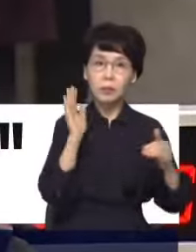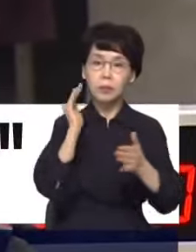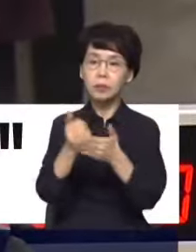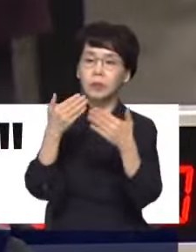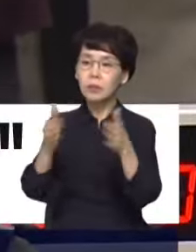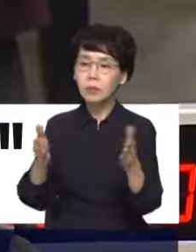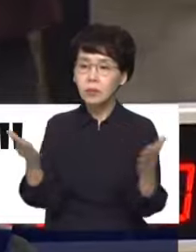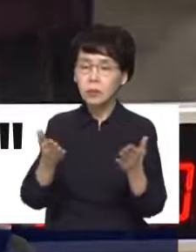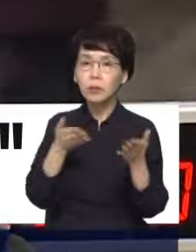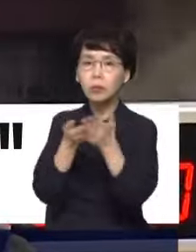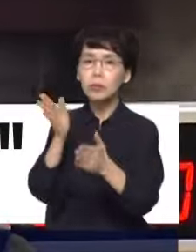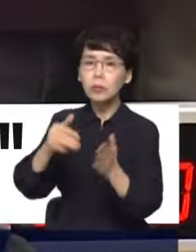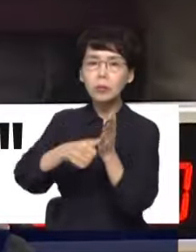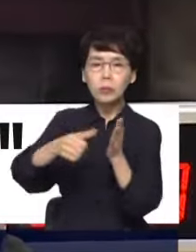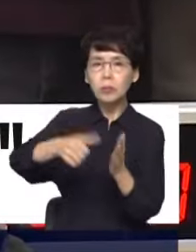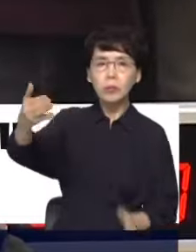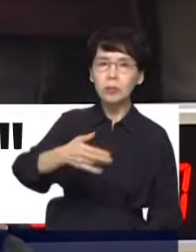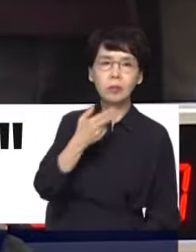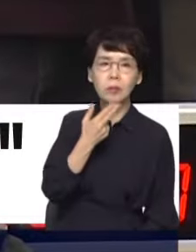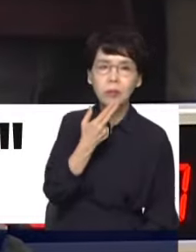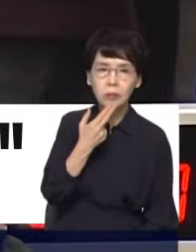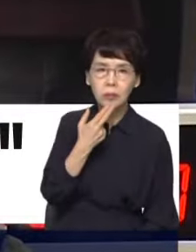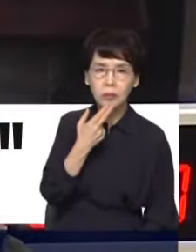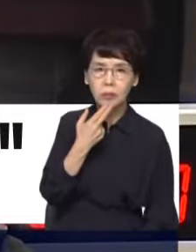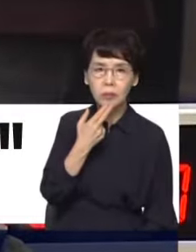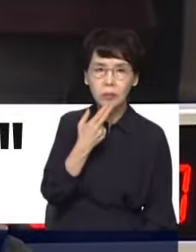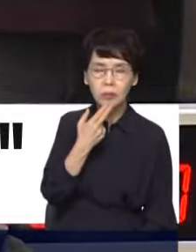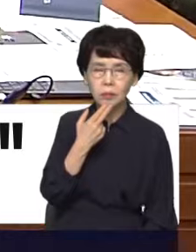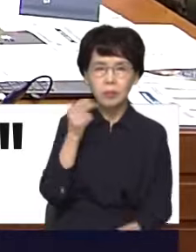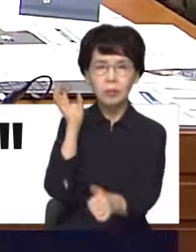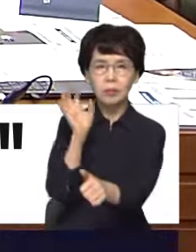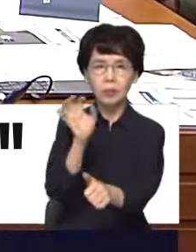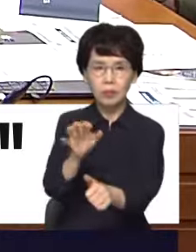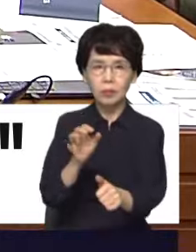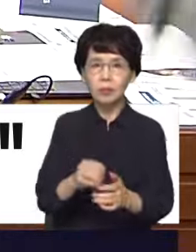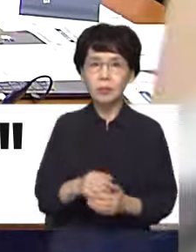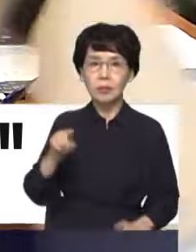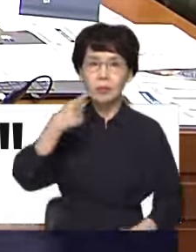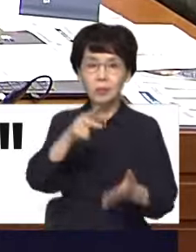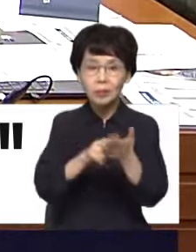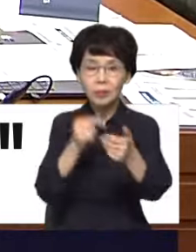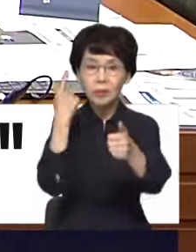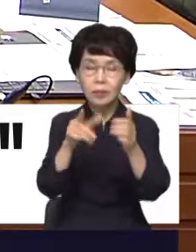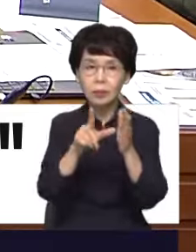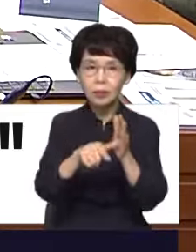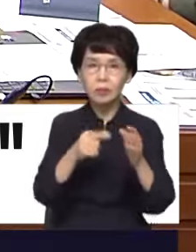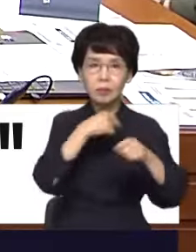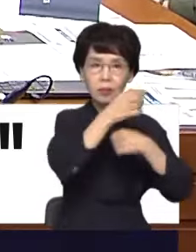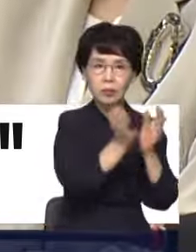보고인데 자료제출도 하지 않았다고 지적했습니다. 뒤이은 현안 질의에서는 민주당 의원들은